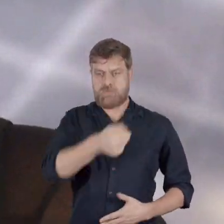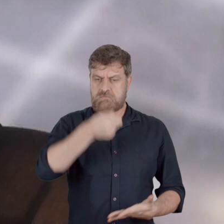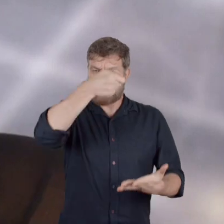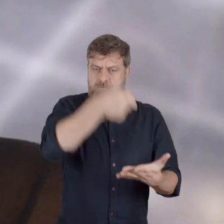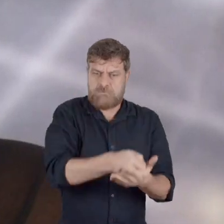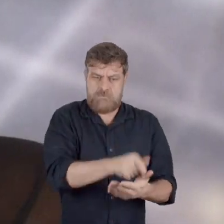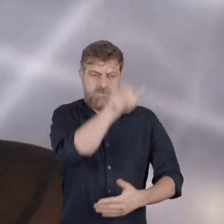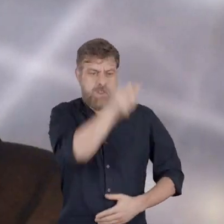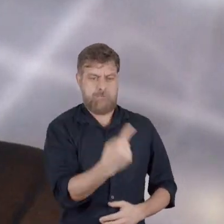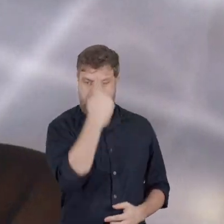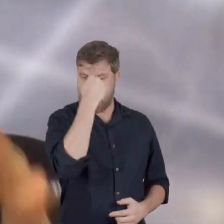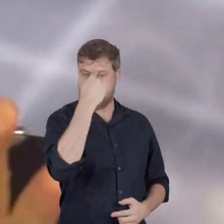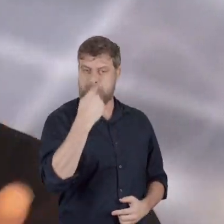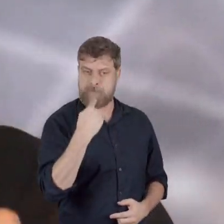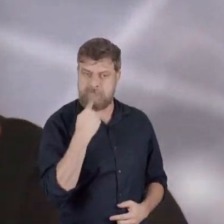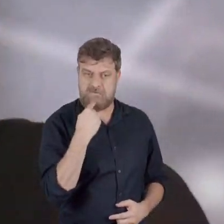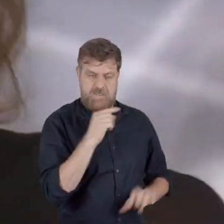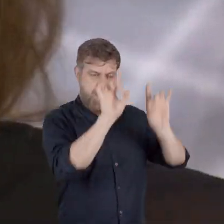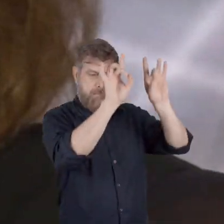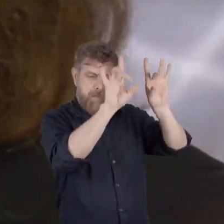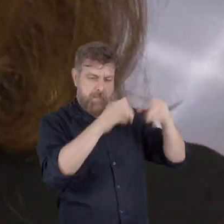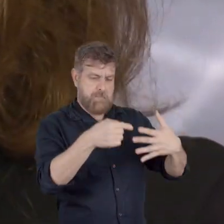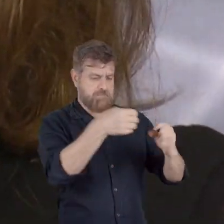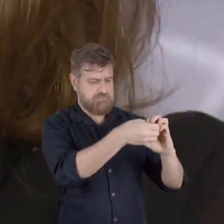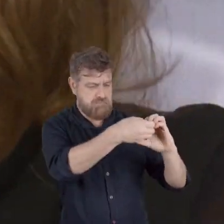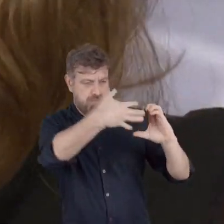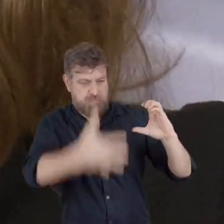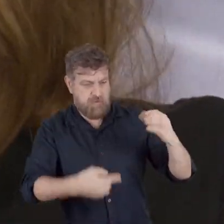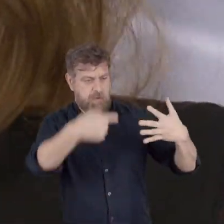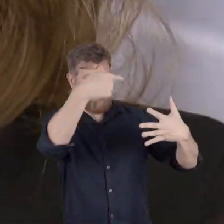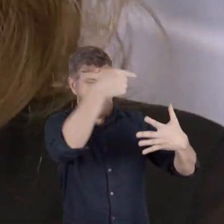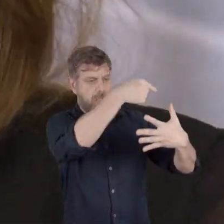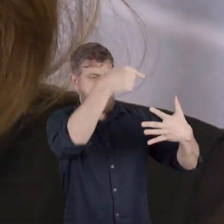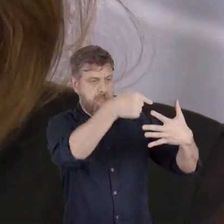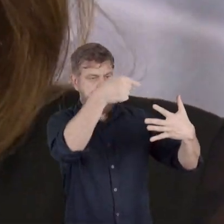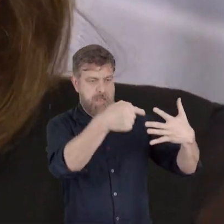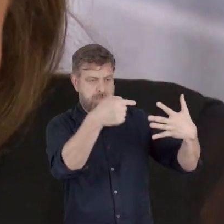os sujeitos dentro de uma espécie de invólucro.